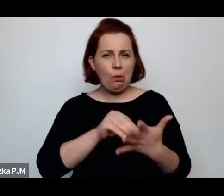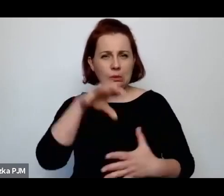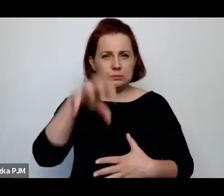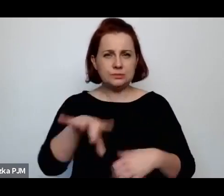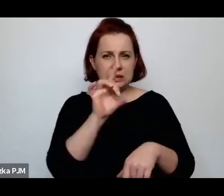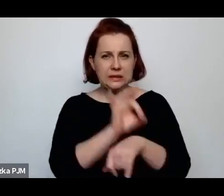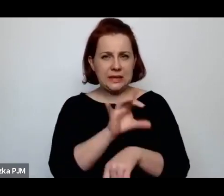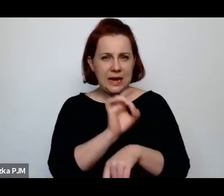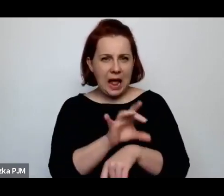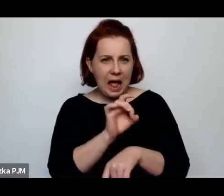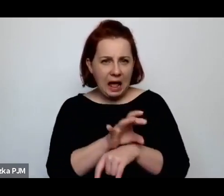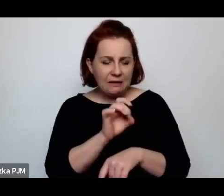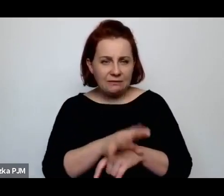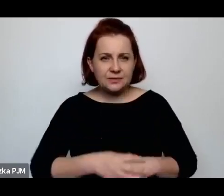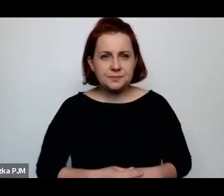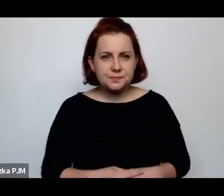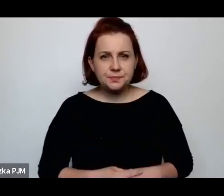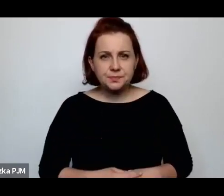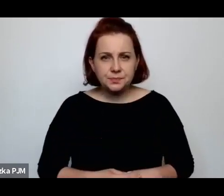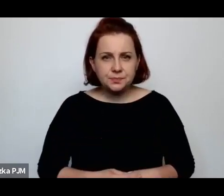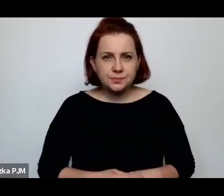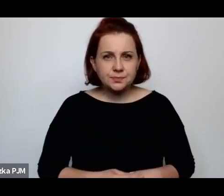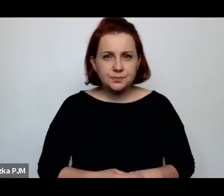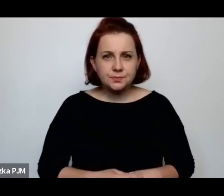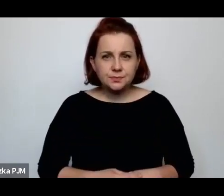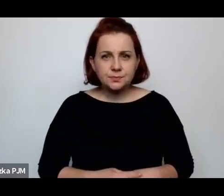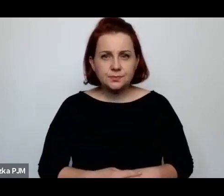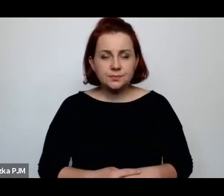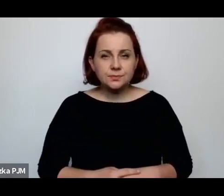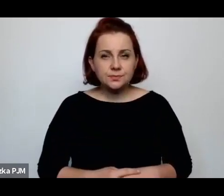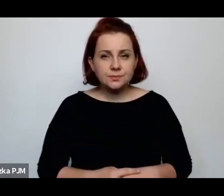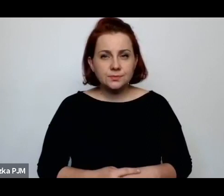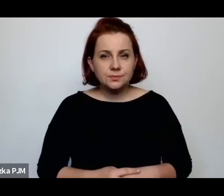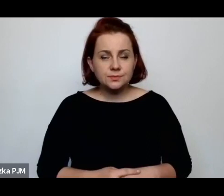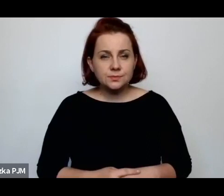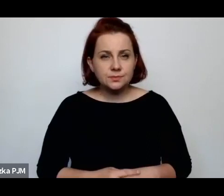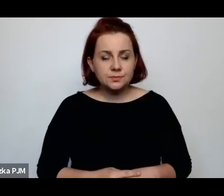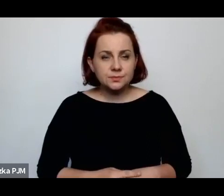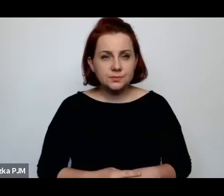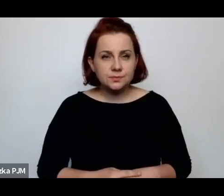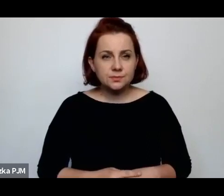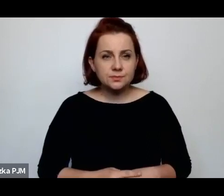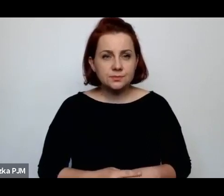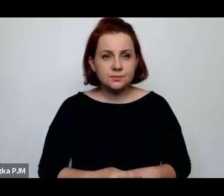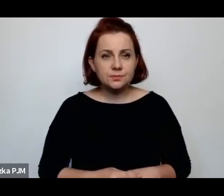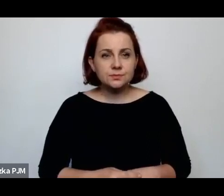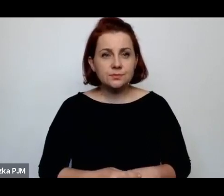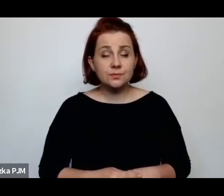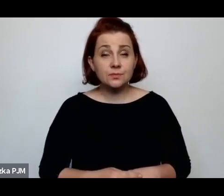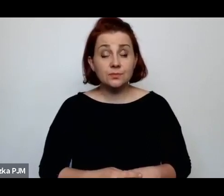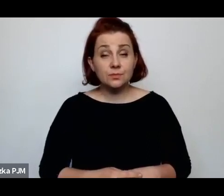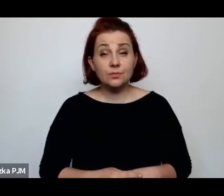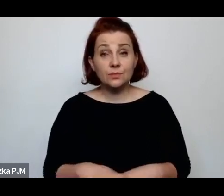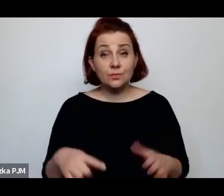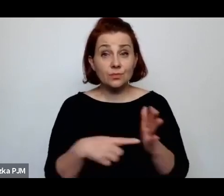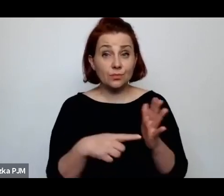o których Pani wspomina się często przyczyniały, więc tutaj mamy do czynienia z kolejną grupą